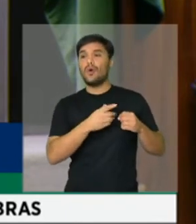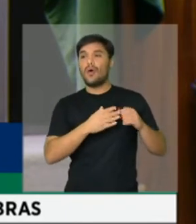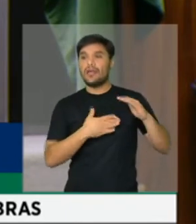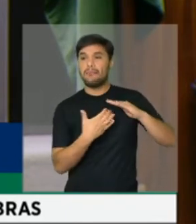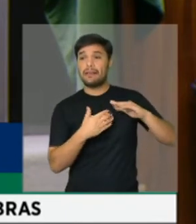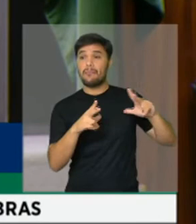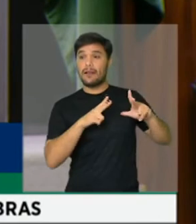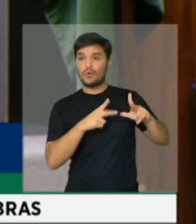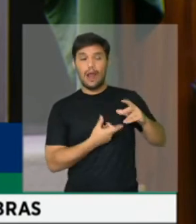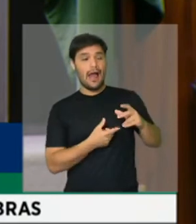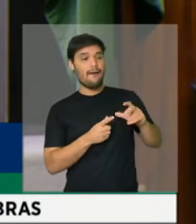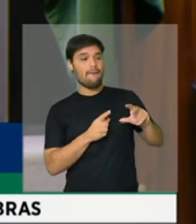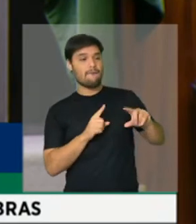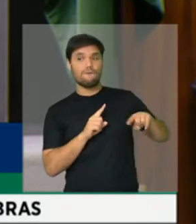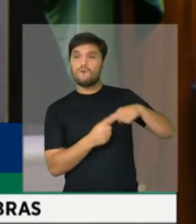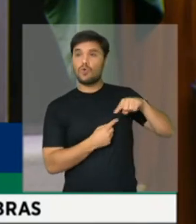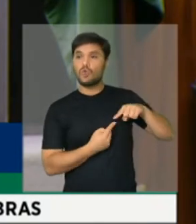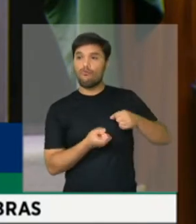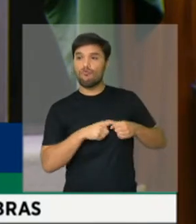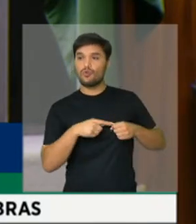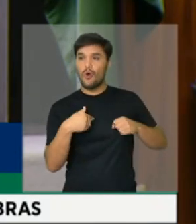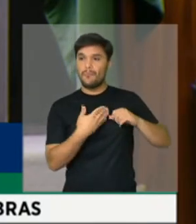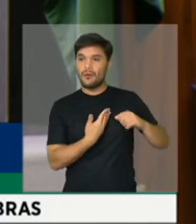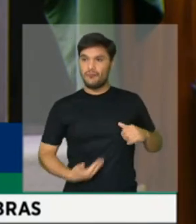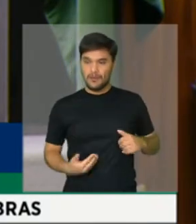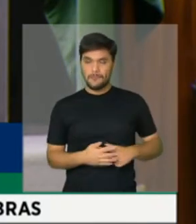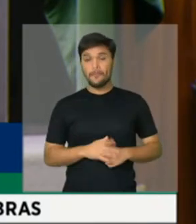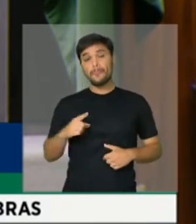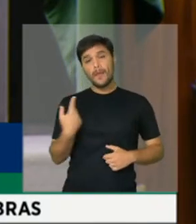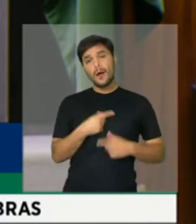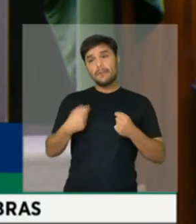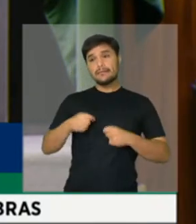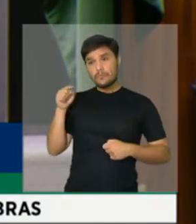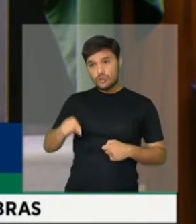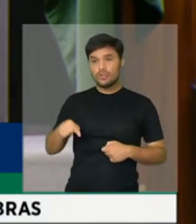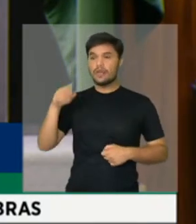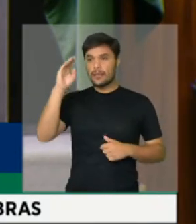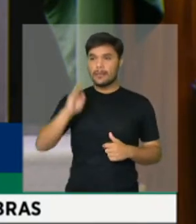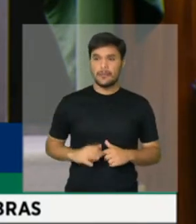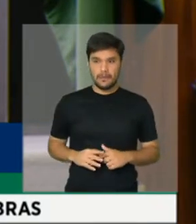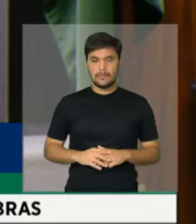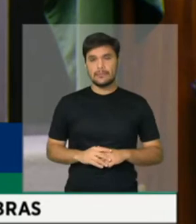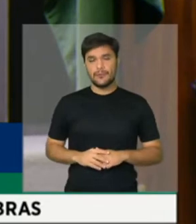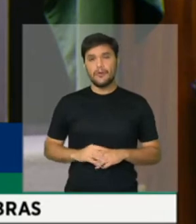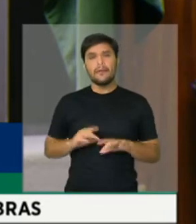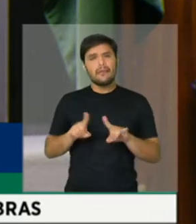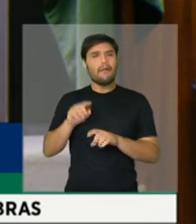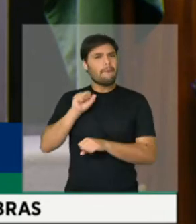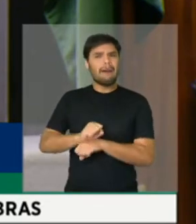AGUENTAR. ENTÃO, OS LIBERAIS TUPINIQUINS QUE NÃO ESTÃO VENDO O QUE ESTÁ ACONTECENDO NO MUNDO, QUE NÓS ESTAMOS VOLTANDO A TER O PAPEL PESADO